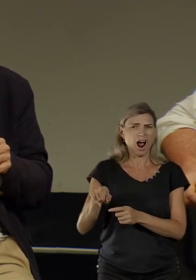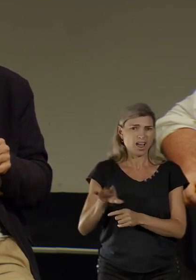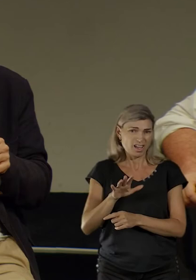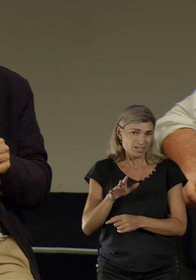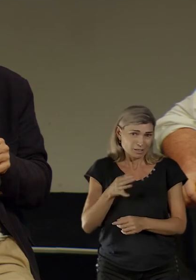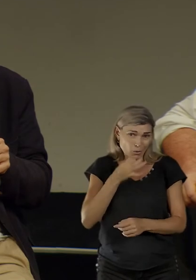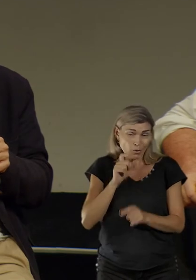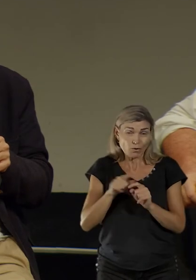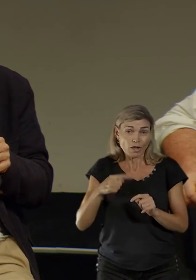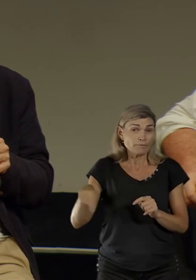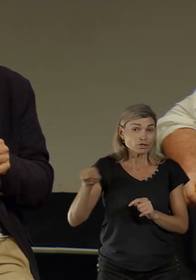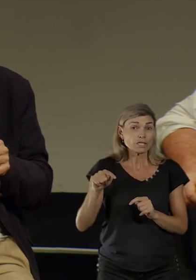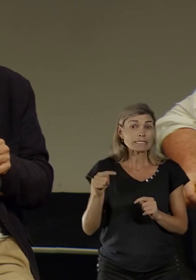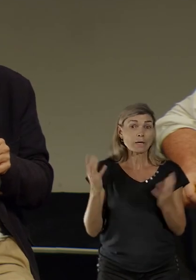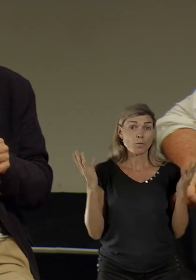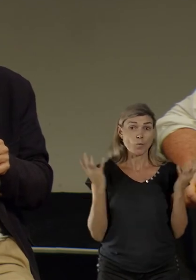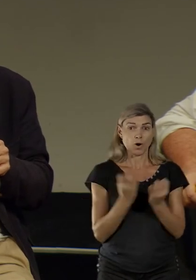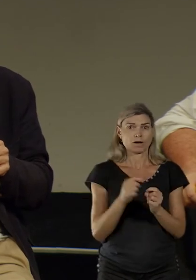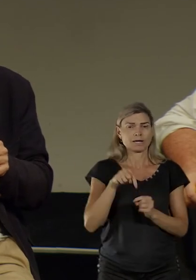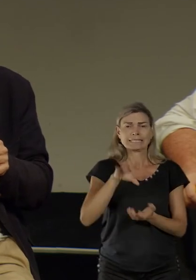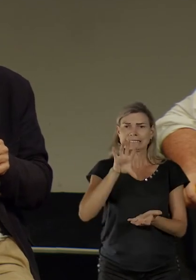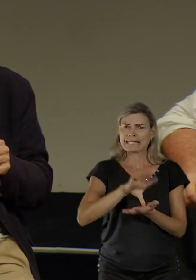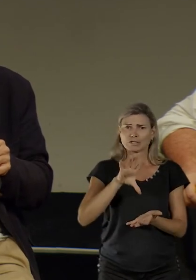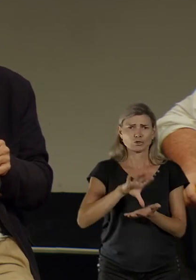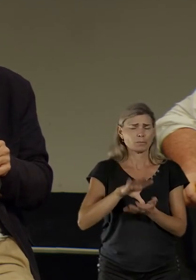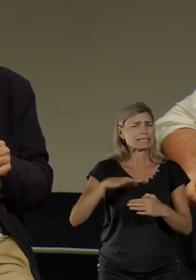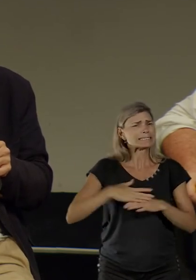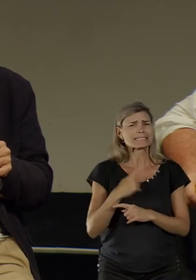dál jako magnet. Praha bude mít jedno hlavní centrum, ať se budeme snažit sebevíc.